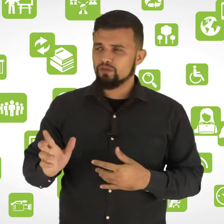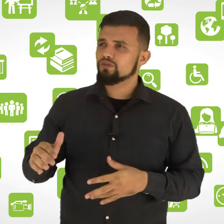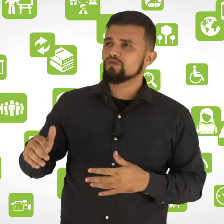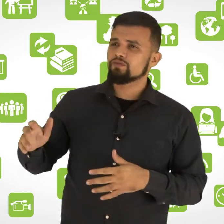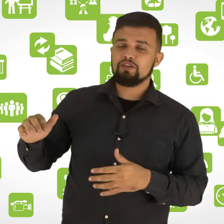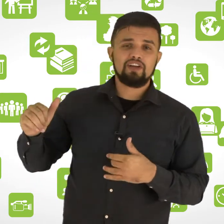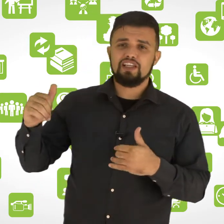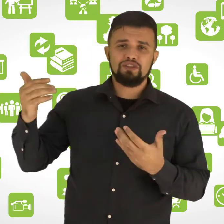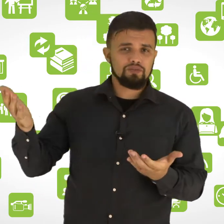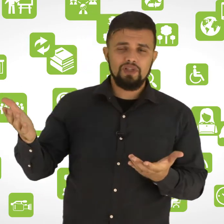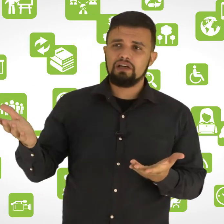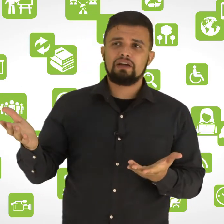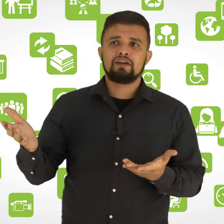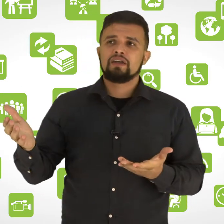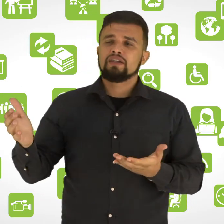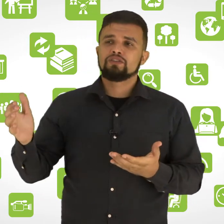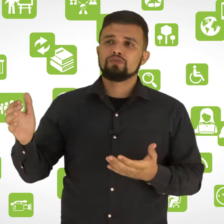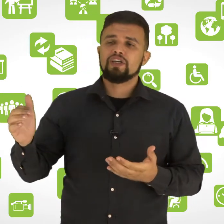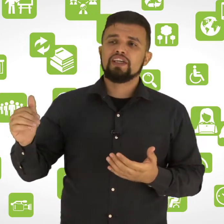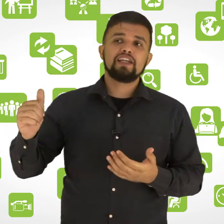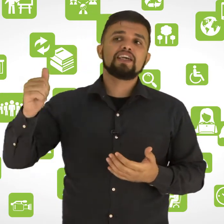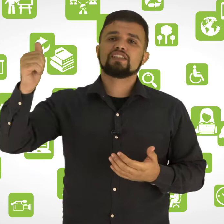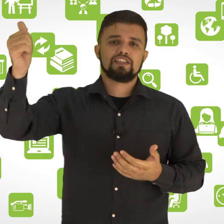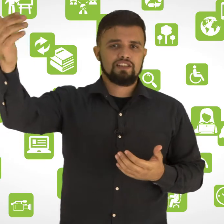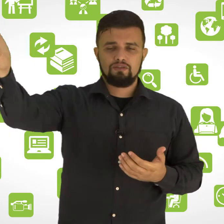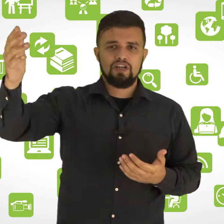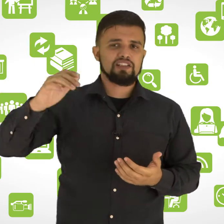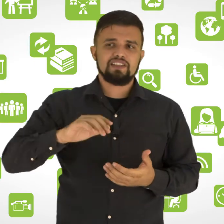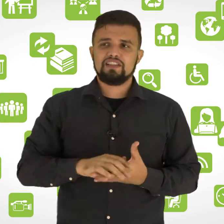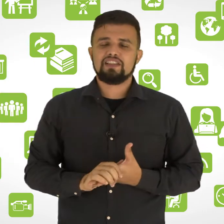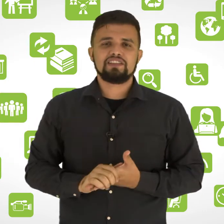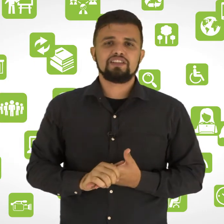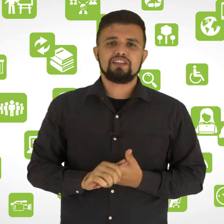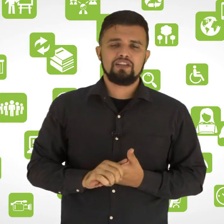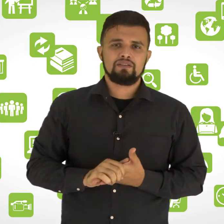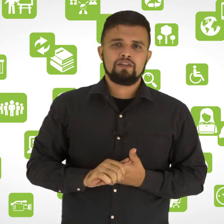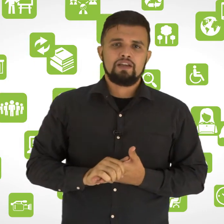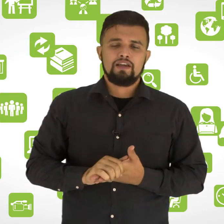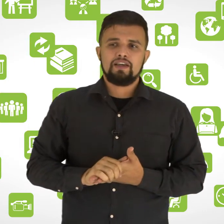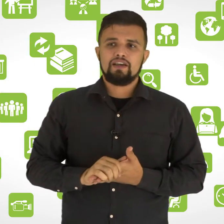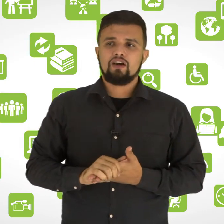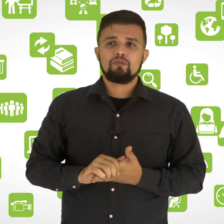Eu uso pra falar de uma igreja localizada na esquina, ao meu lado direito